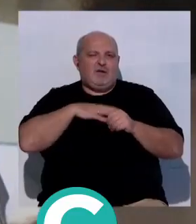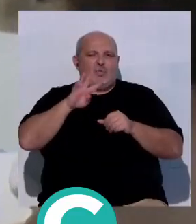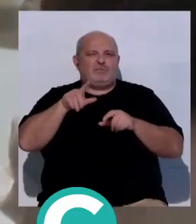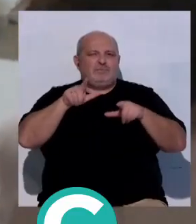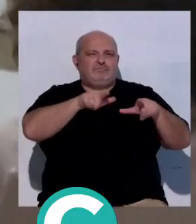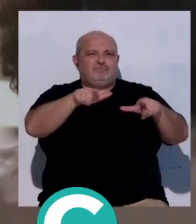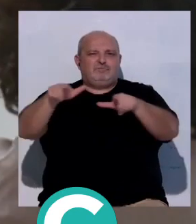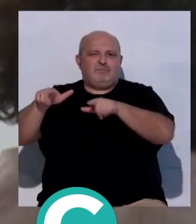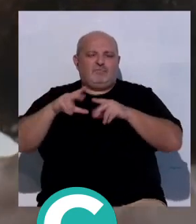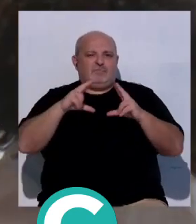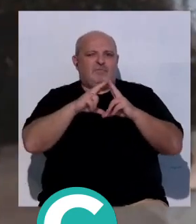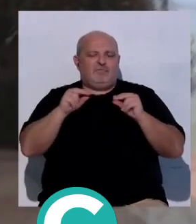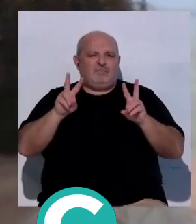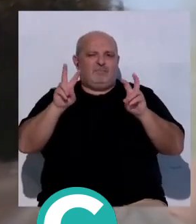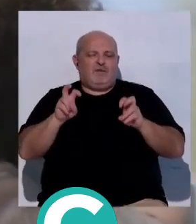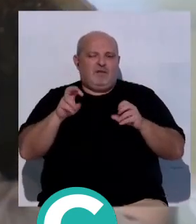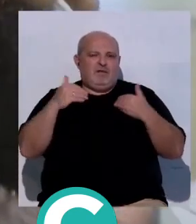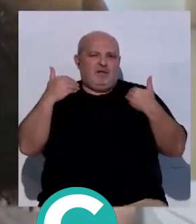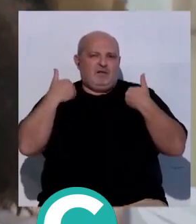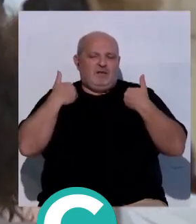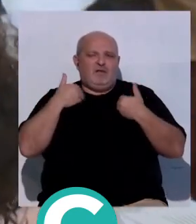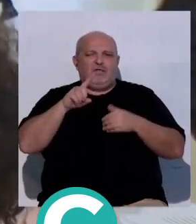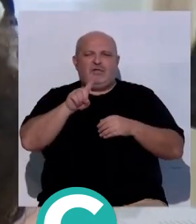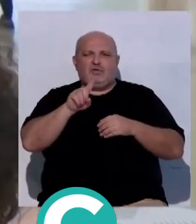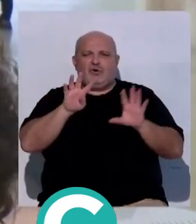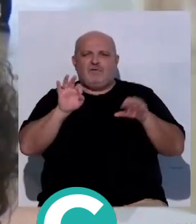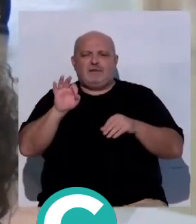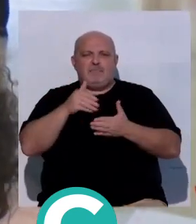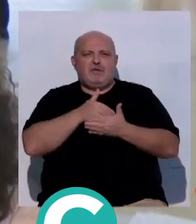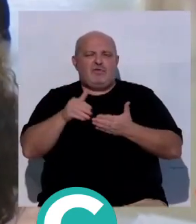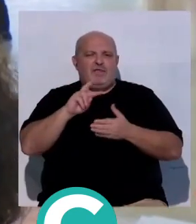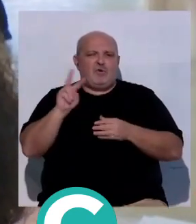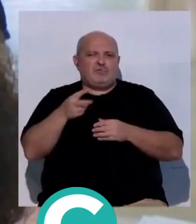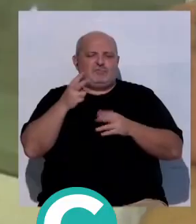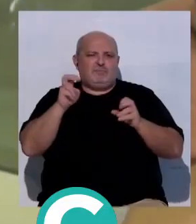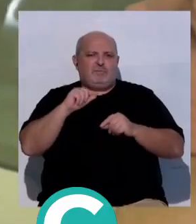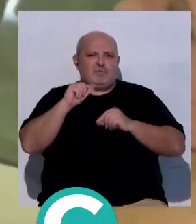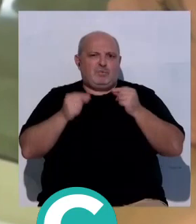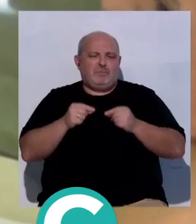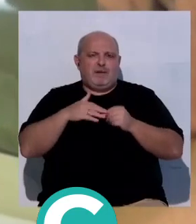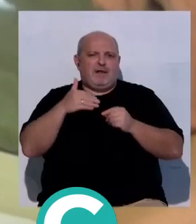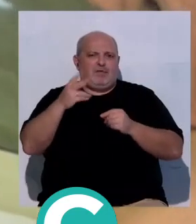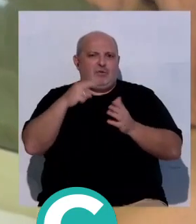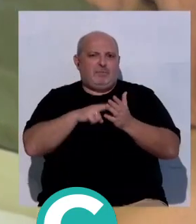universitarios Una institución con 190 millones y medio de euros de presupuesto para este 2023